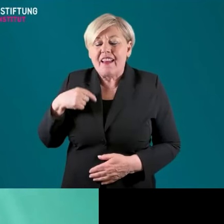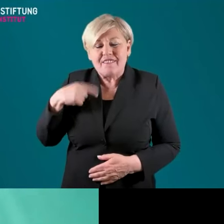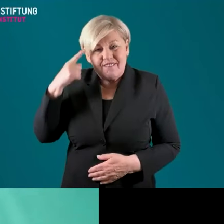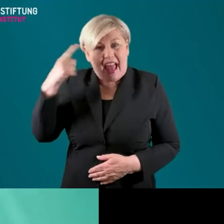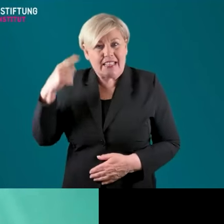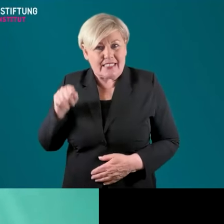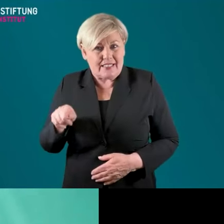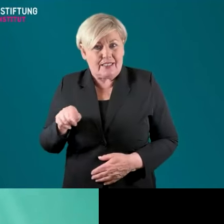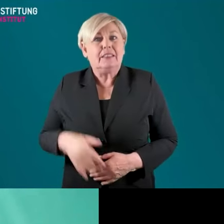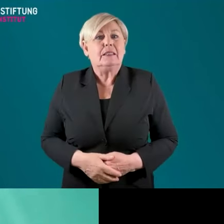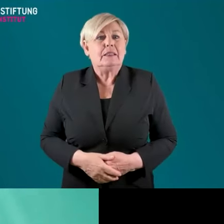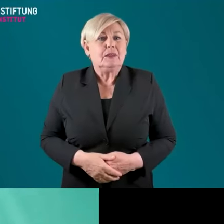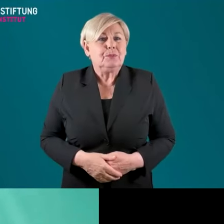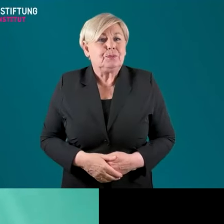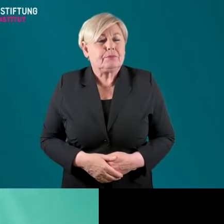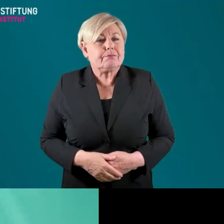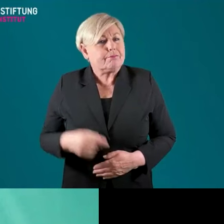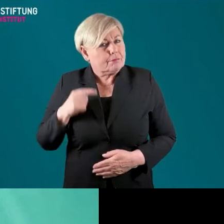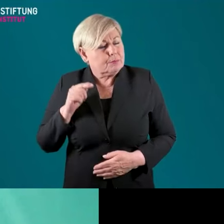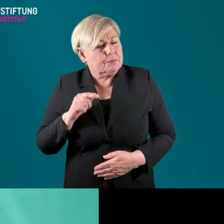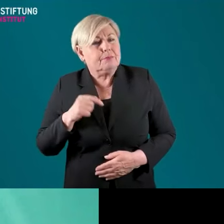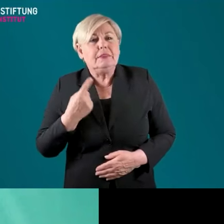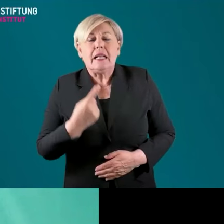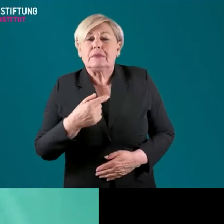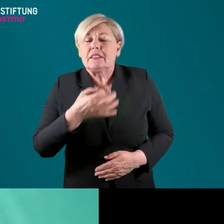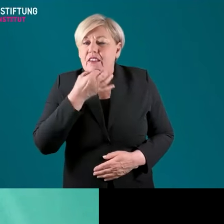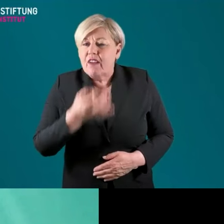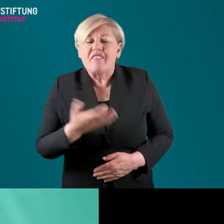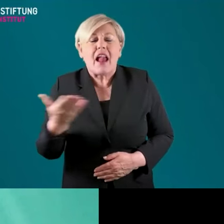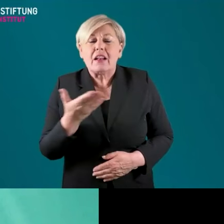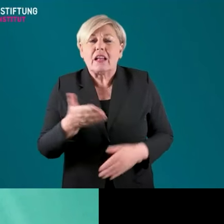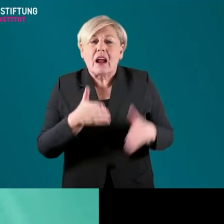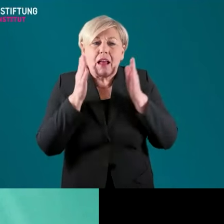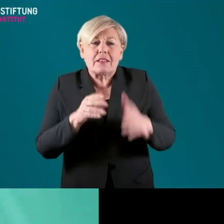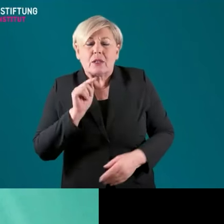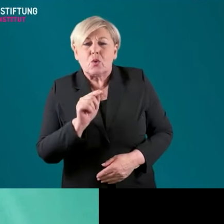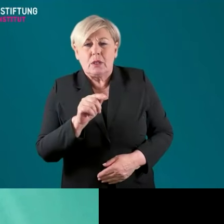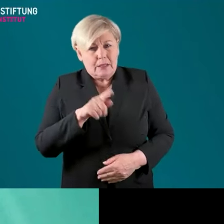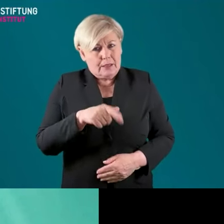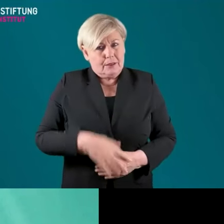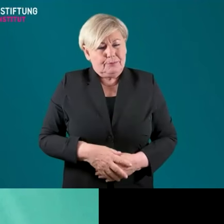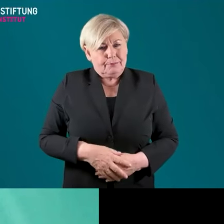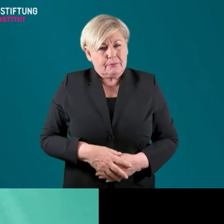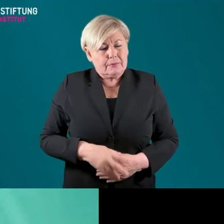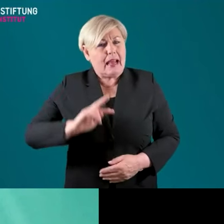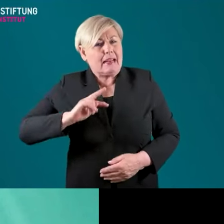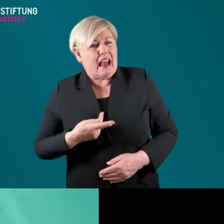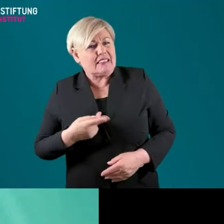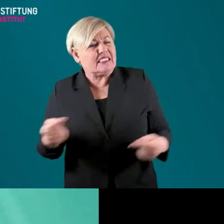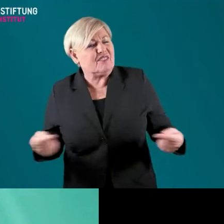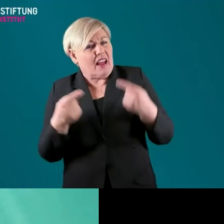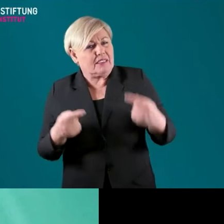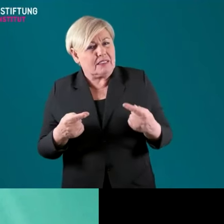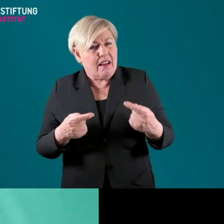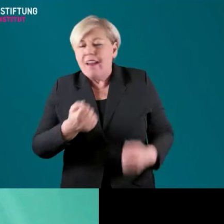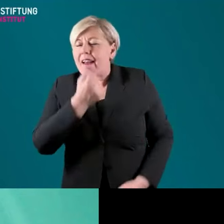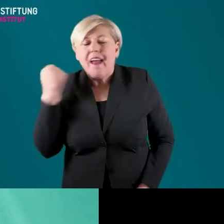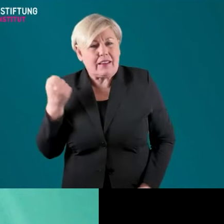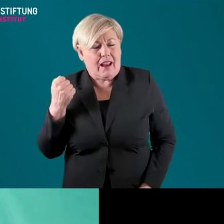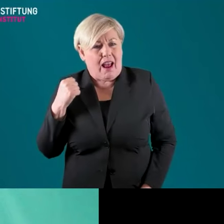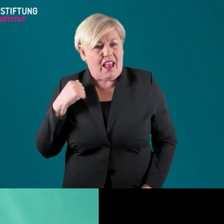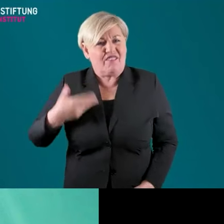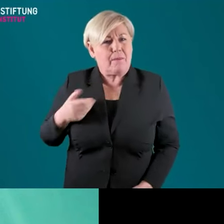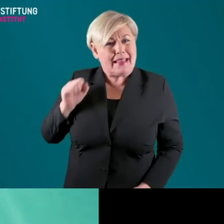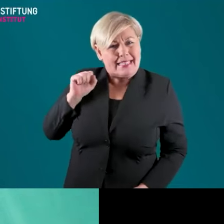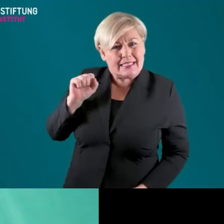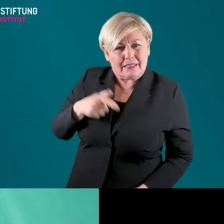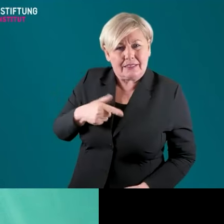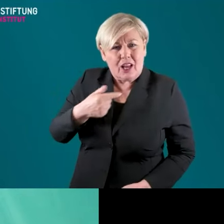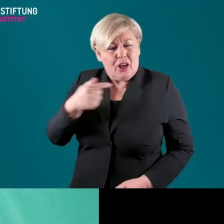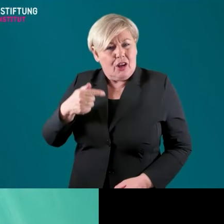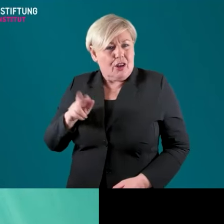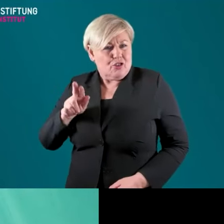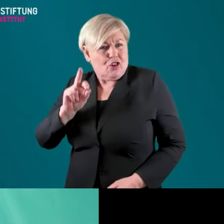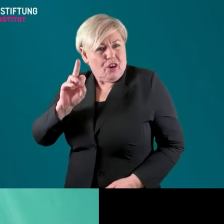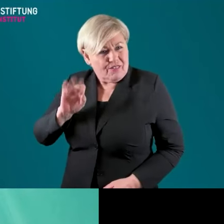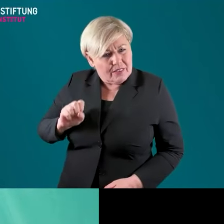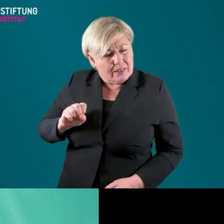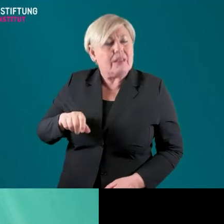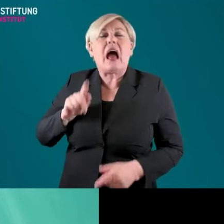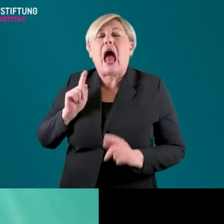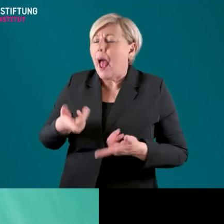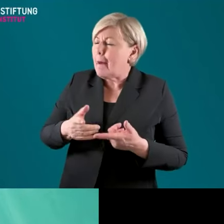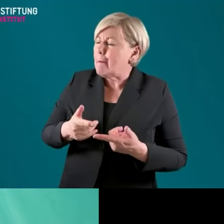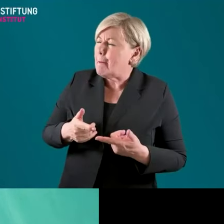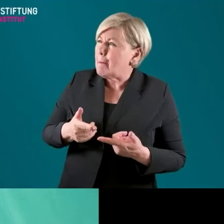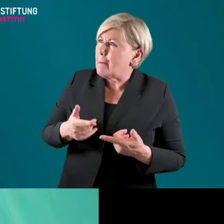Sie fragt, welchen Clustern du die transfeindlichen radikalen Feminist*innen, TERFs, am ehesten zuordnen würdest und wie?